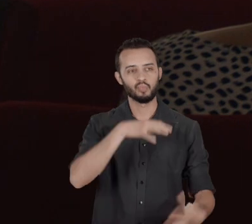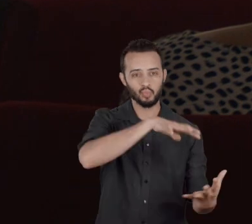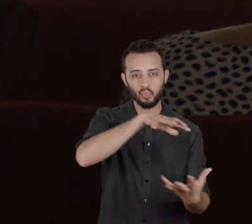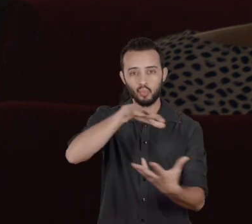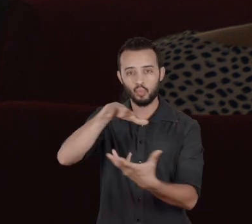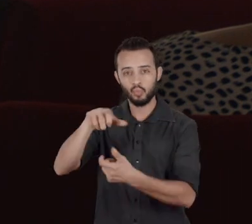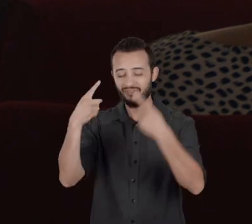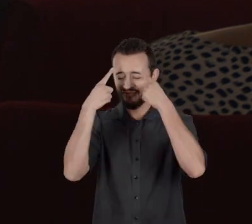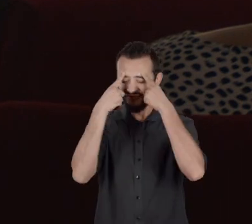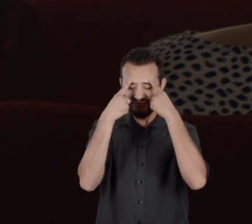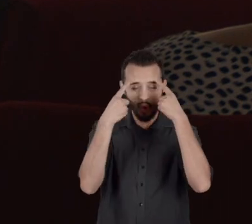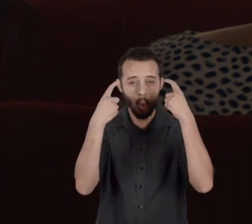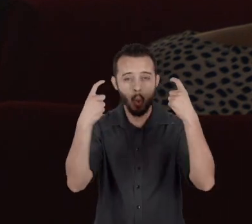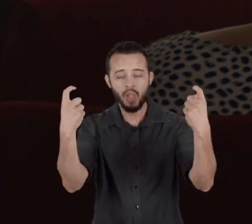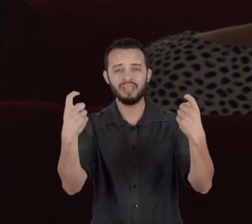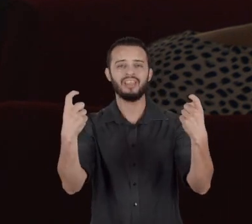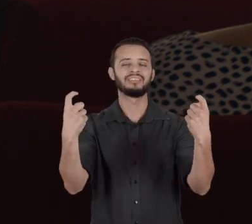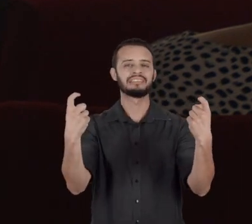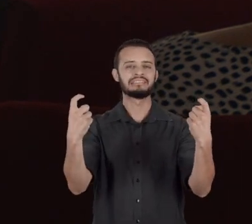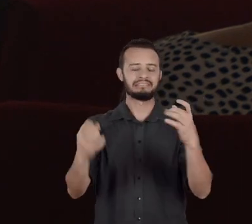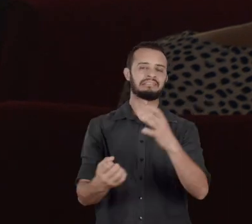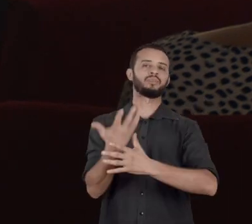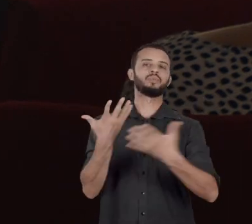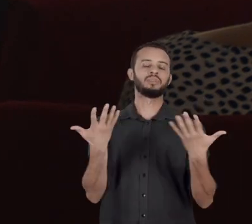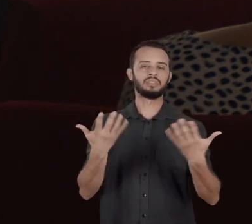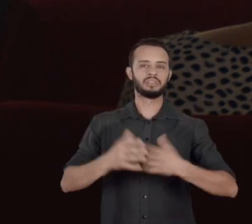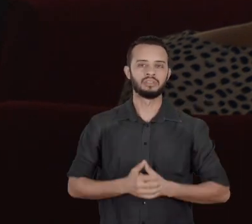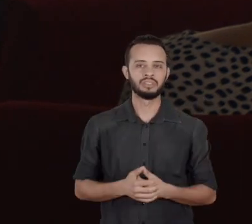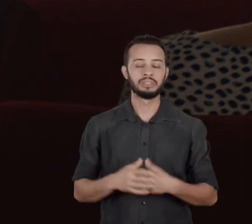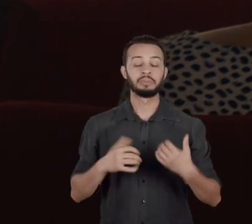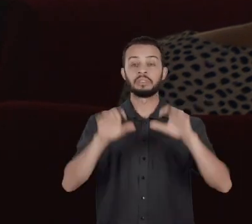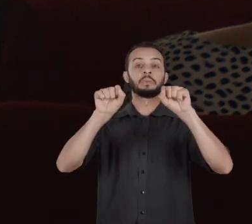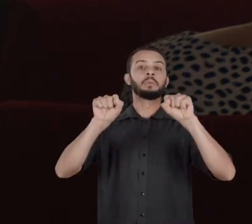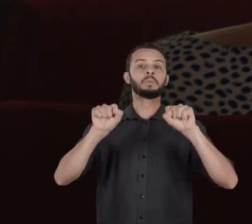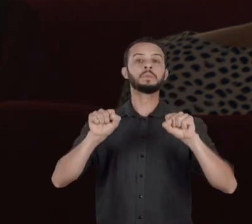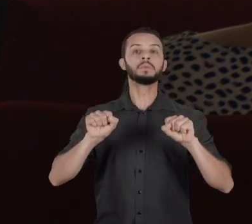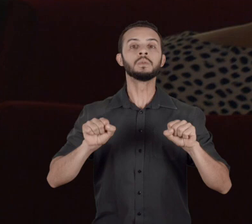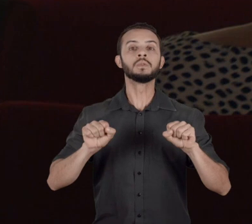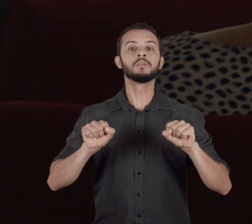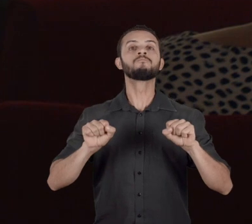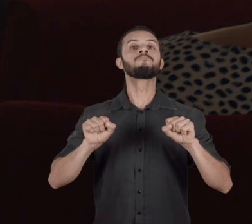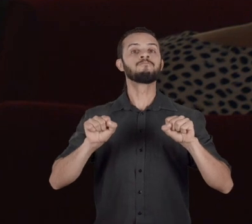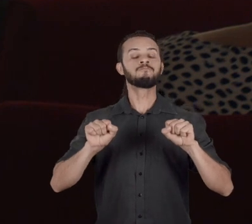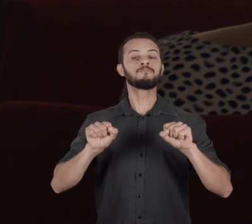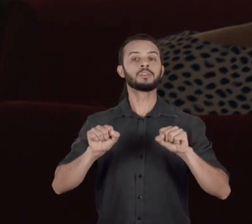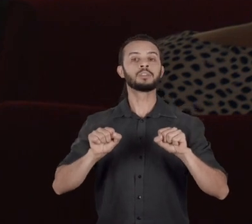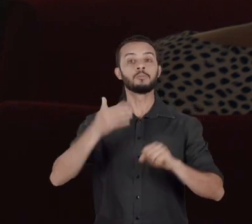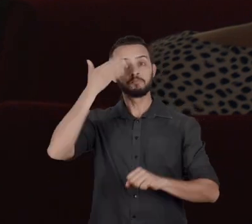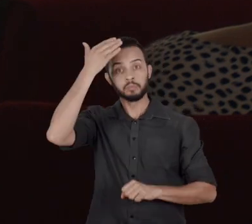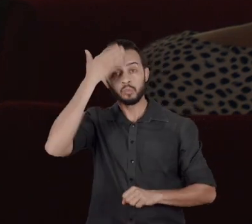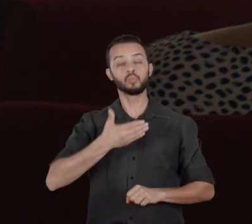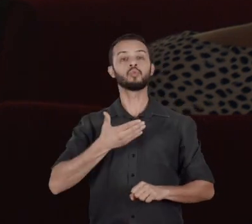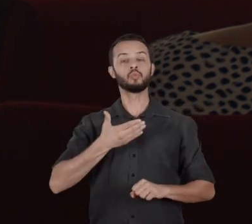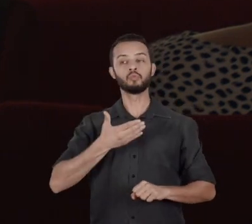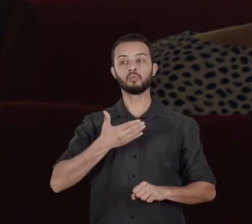que gerou essa necessidade então de se inscrever essa violência E aí que surge o testemunho e por que o testemunho é importante?